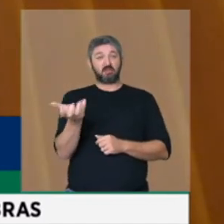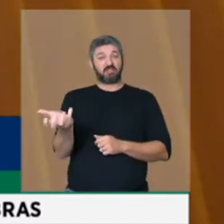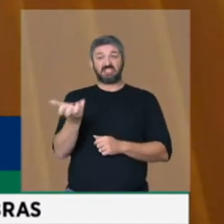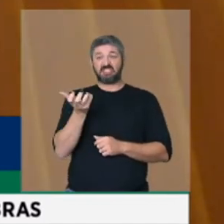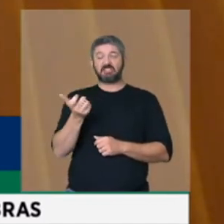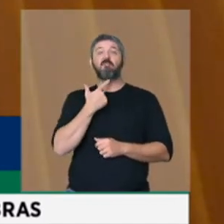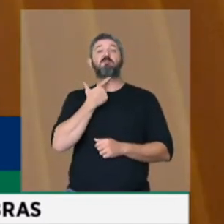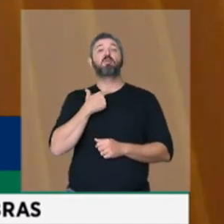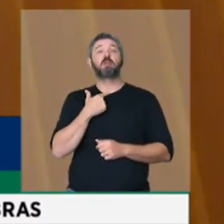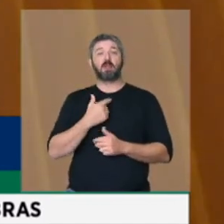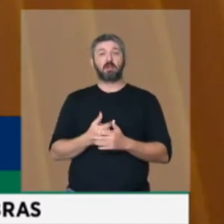PARQUE GERADOR DO BRASIL E DE 70 MIL QUILÔMETROS DE LINHAS